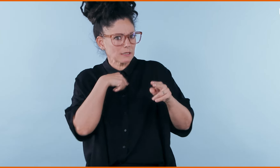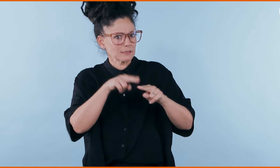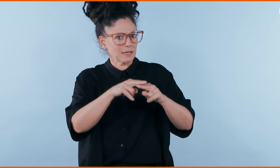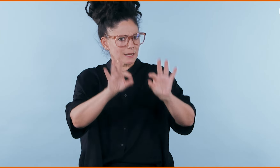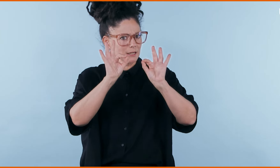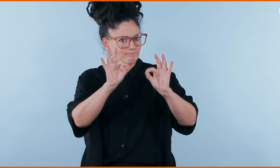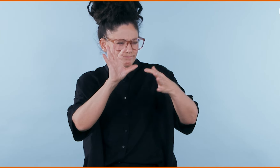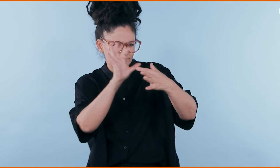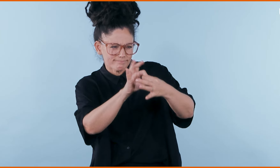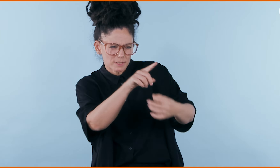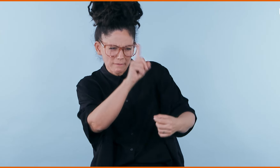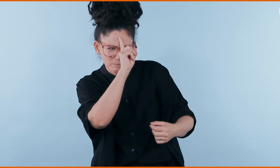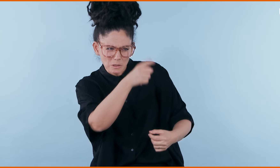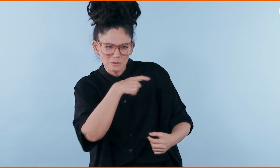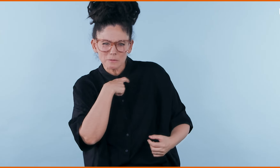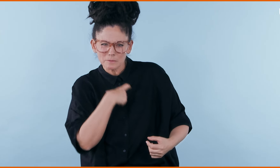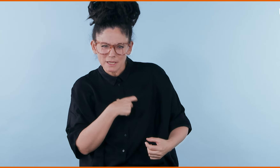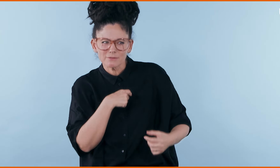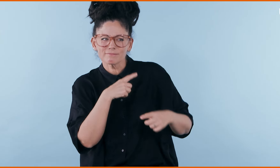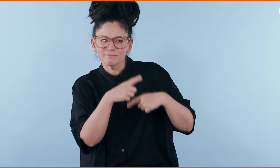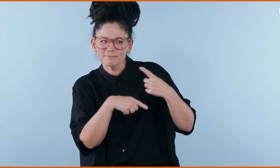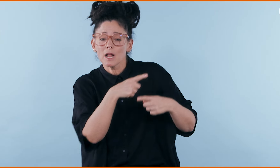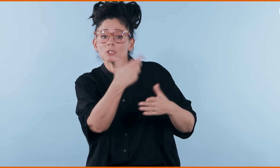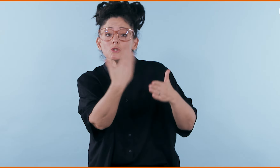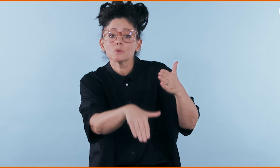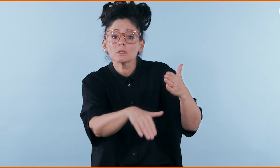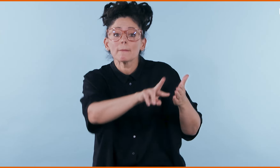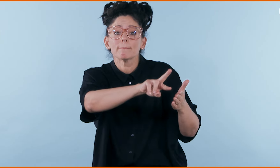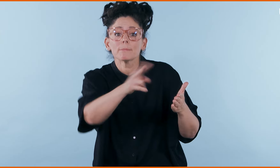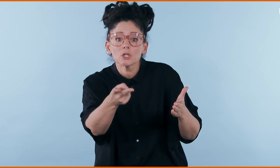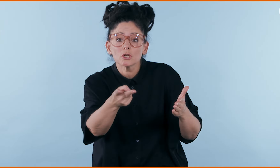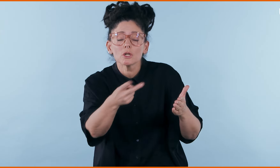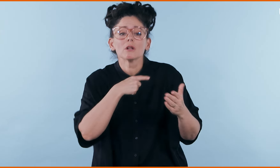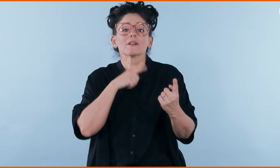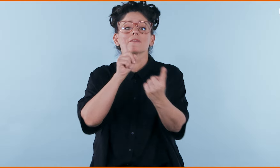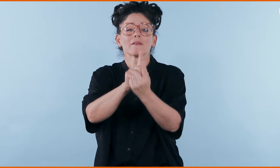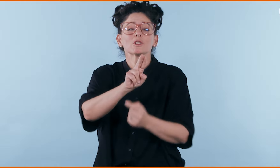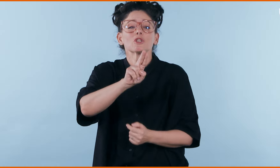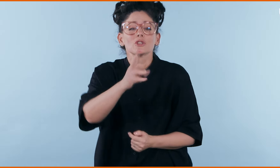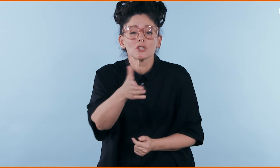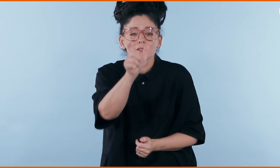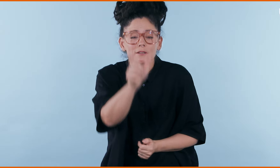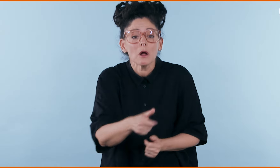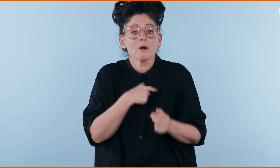Jag känner att handläggaren äntligen förstår mig- och så slutar hen på jobbet och jag får en ny handläggare.